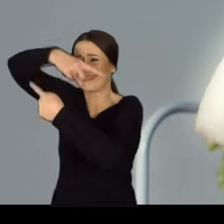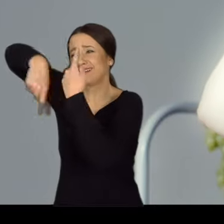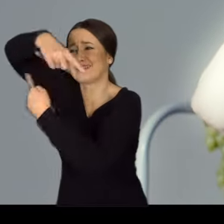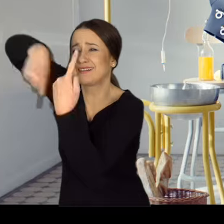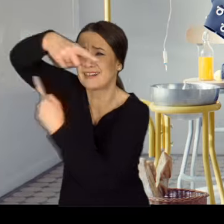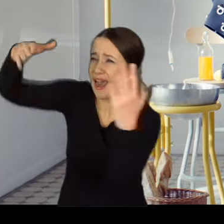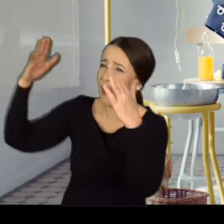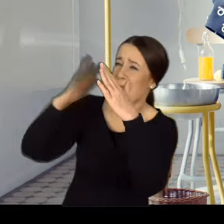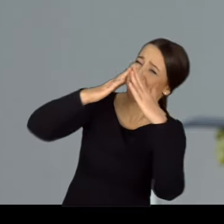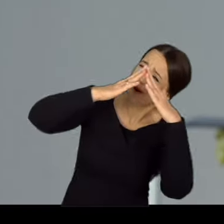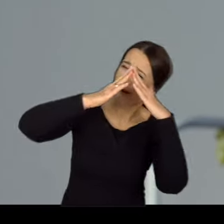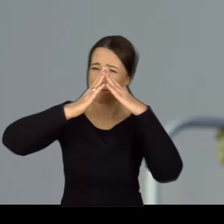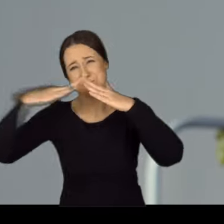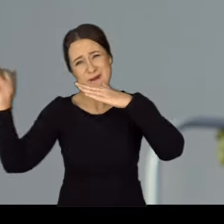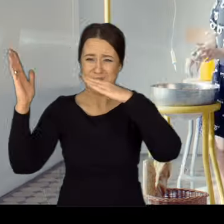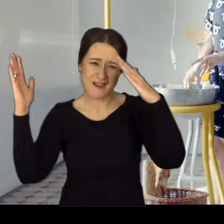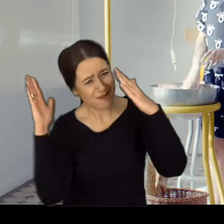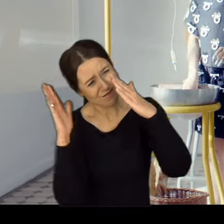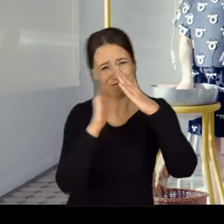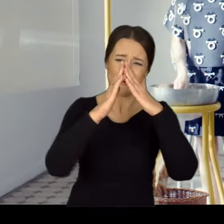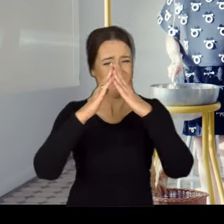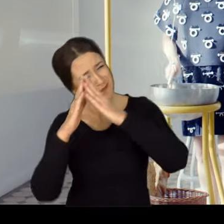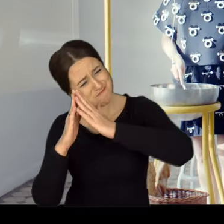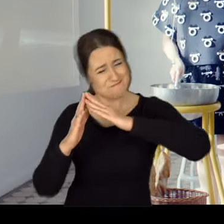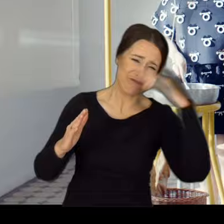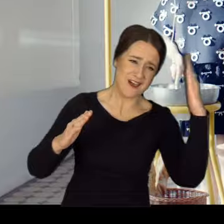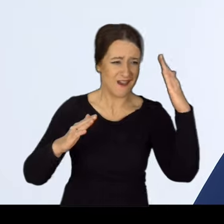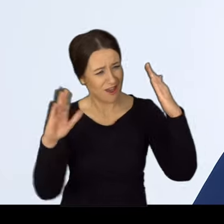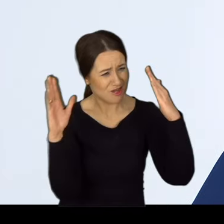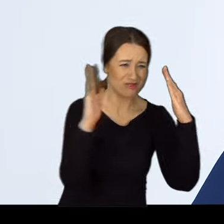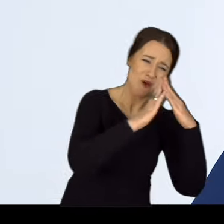huraganowy wiatr